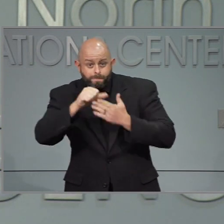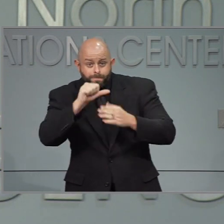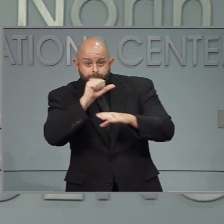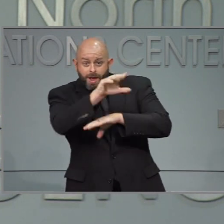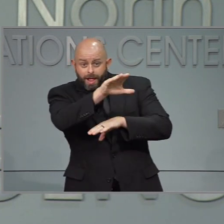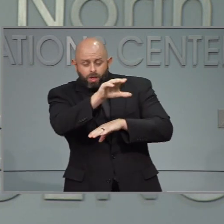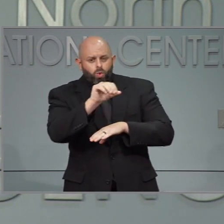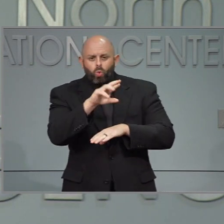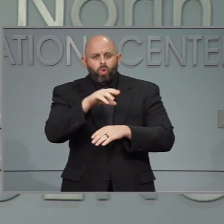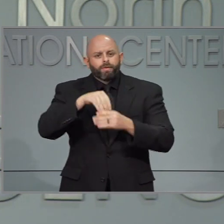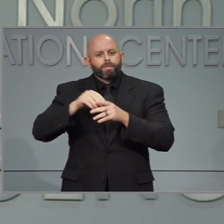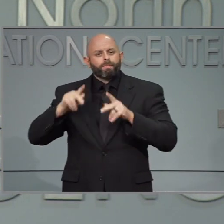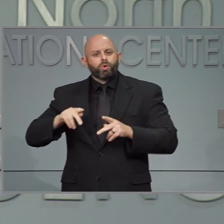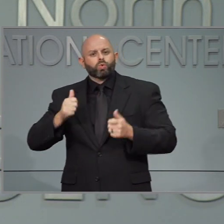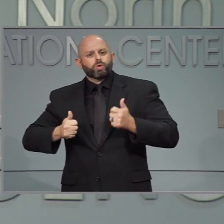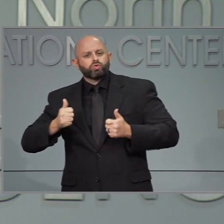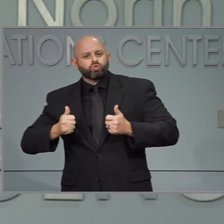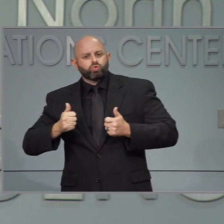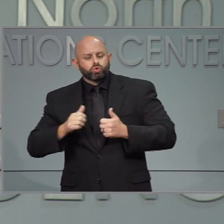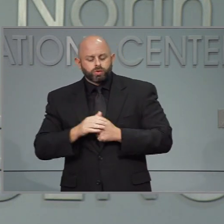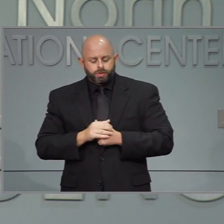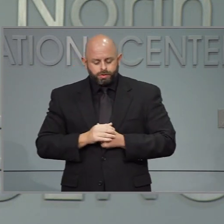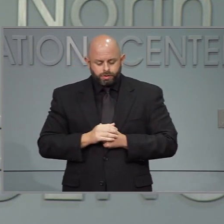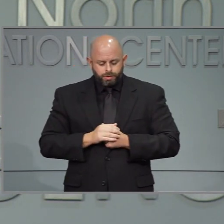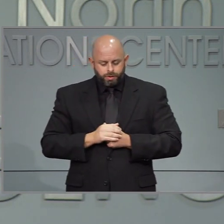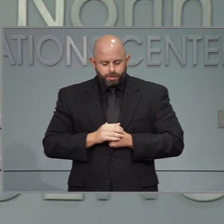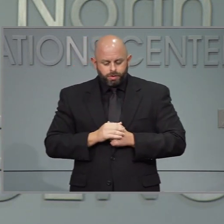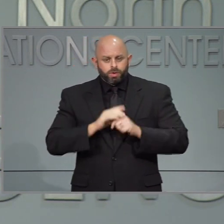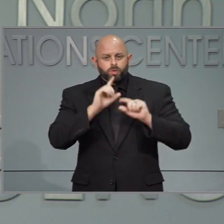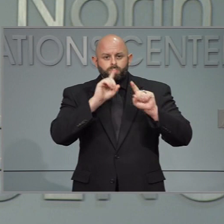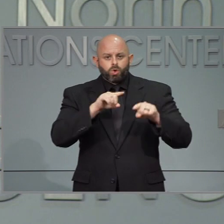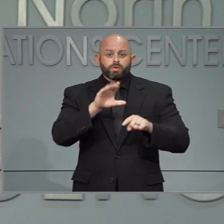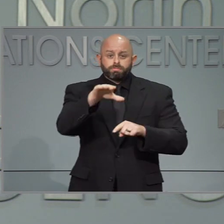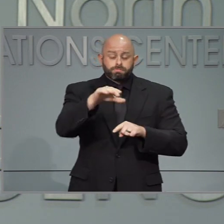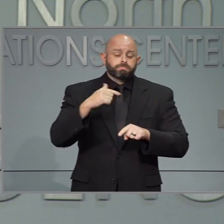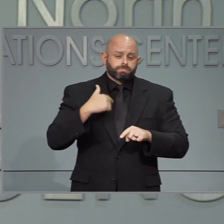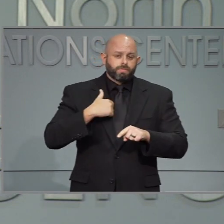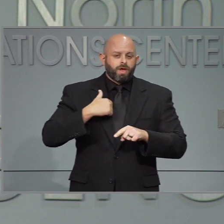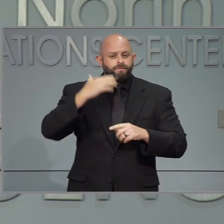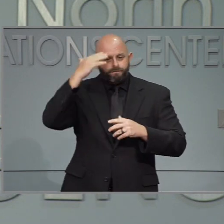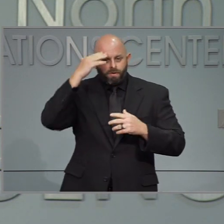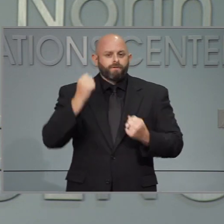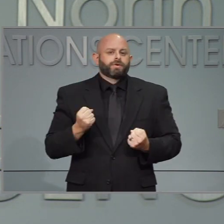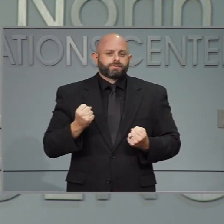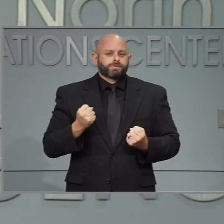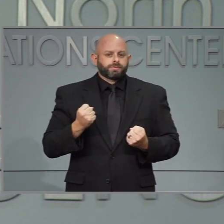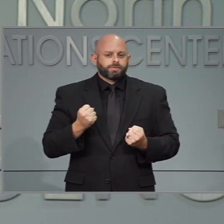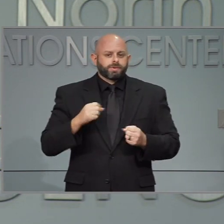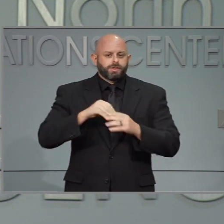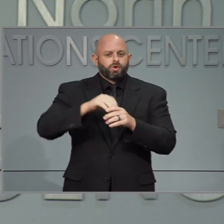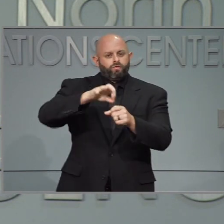Y que en cómo va a ser el voto si va a hacer por correo. Respuesta. Tengo confianza en la seguridad de nuestras